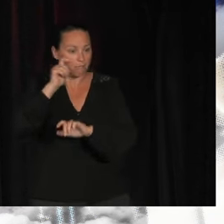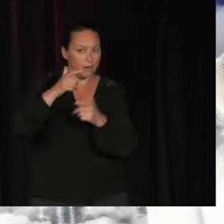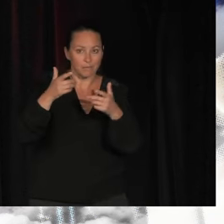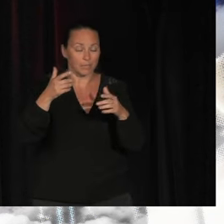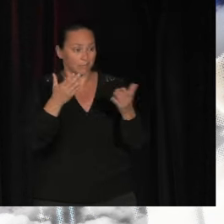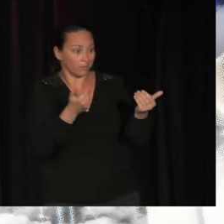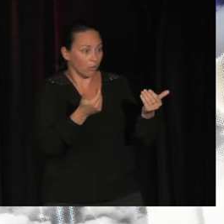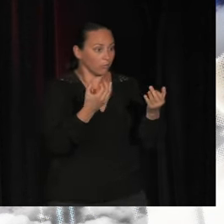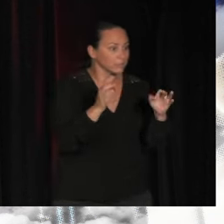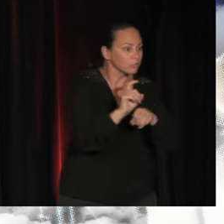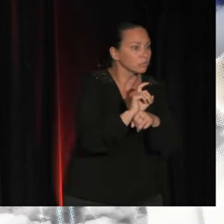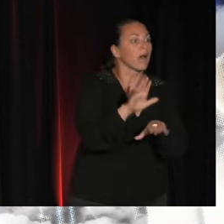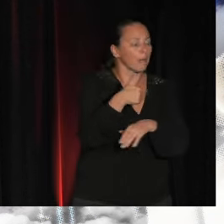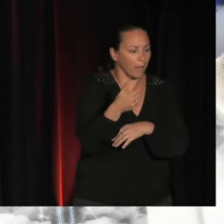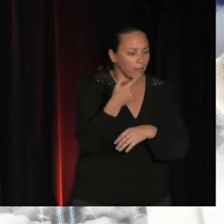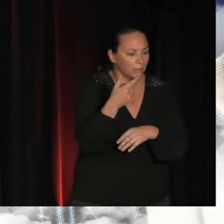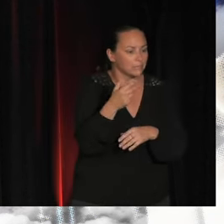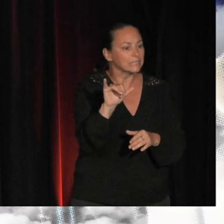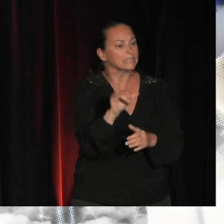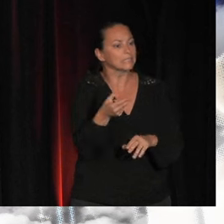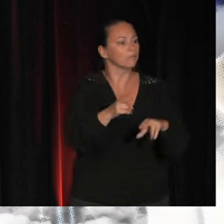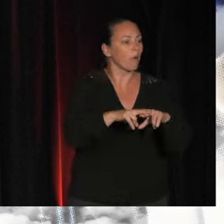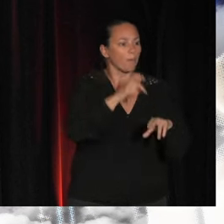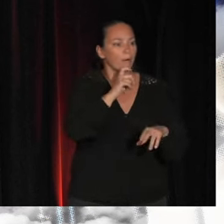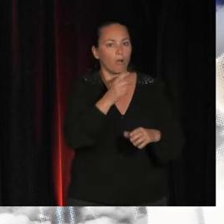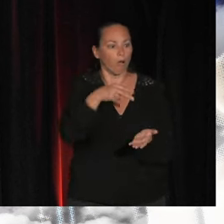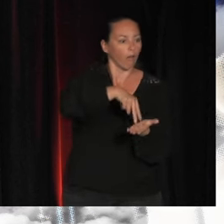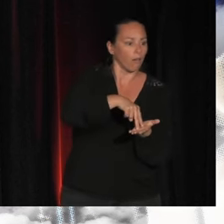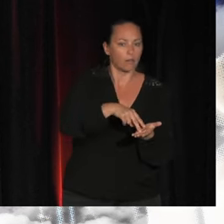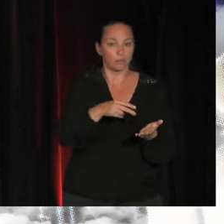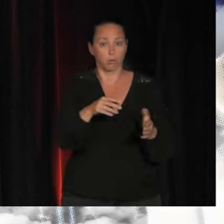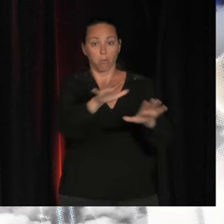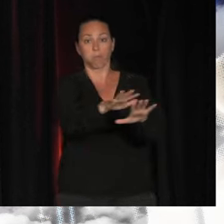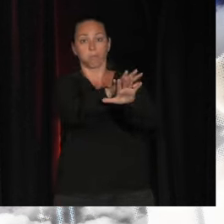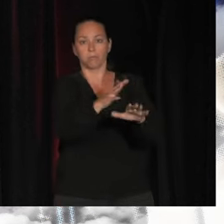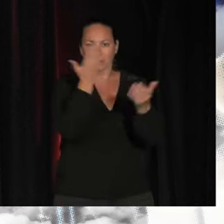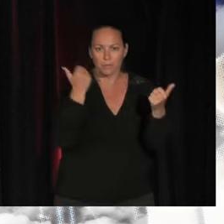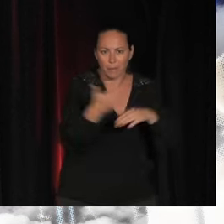10 secondes et tu vois qu'ils restent debout parce que juste on ne comprend pas ce qui se passe." Donc déjà, fondamentalement, ce n'est pas un